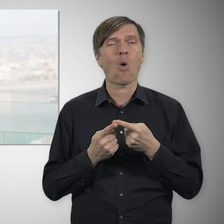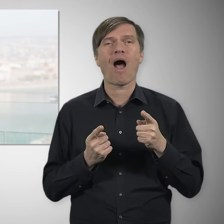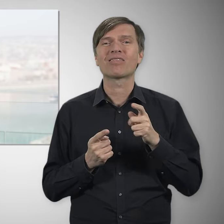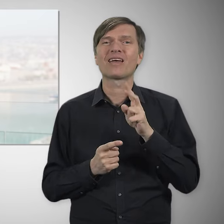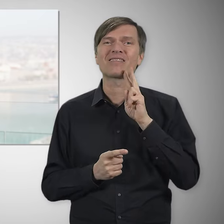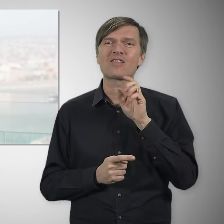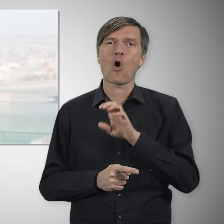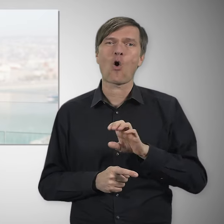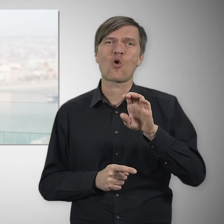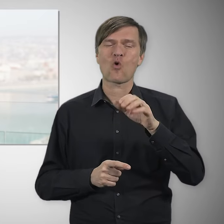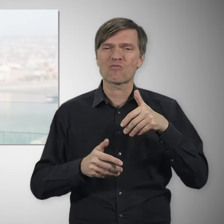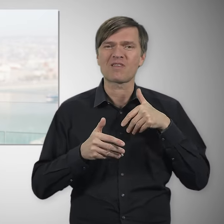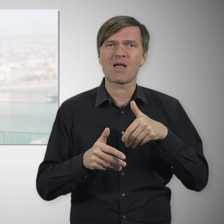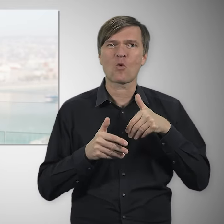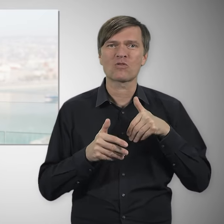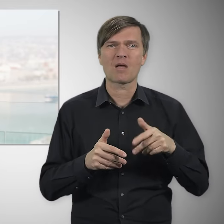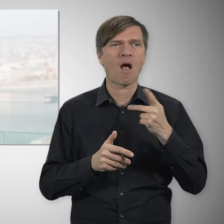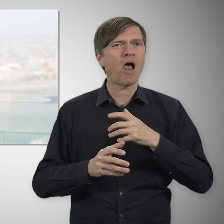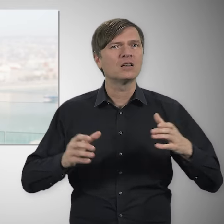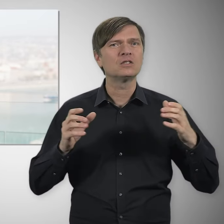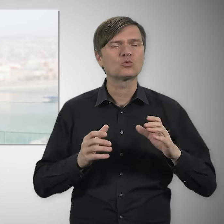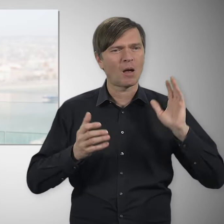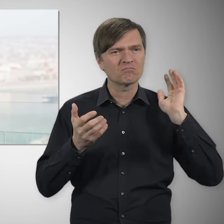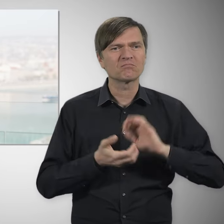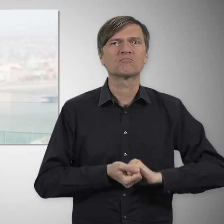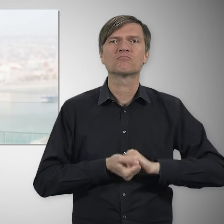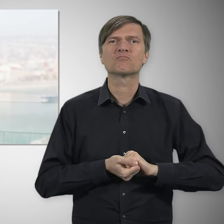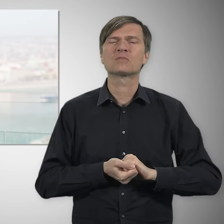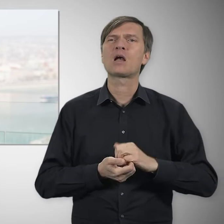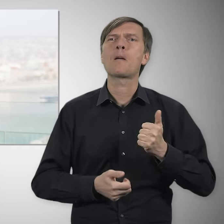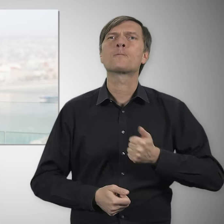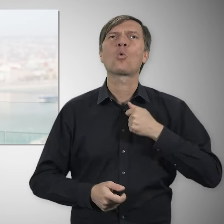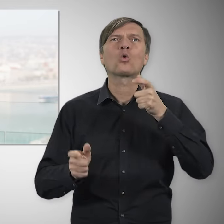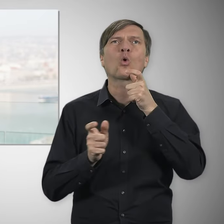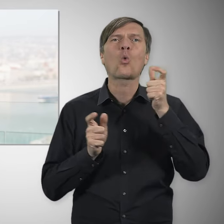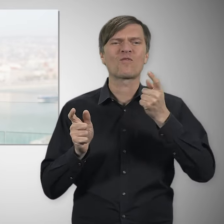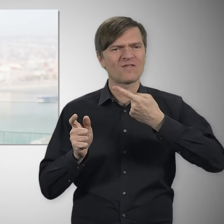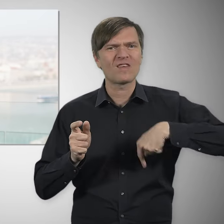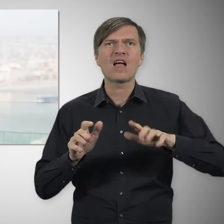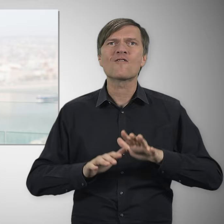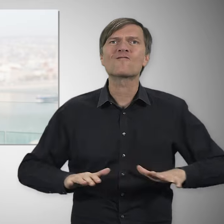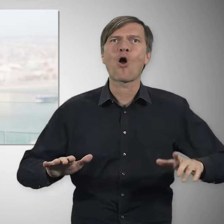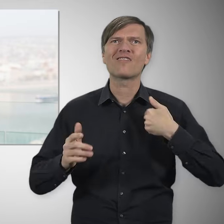weiteren Orten der DDR. Die sich unterhakten. Die den Mut hatten zu rufen: „Wir sind das Volk.“